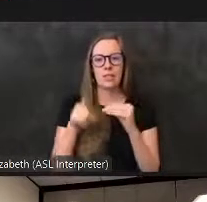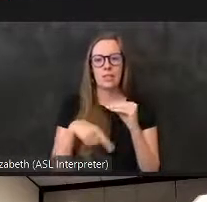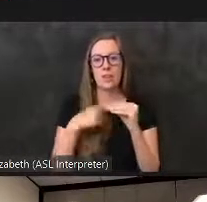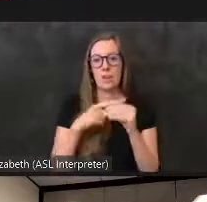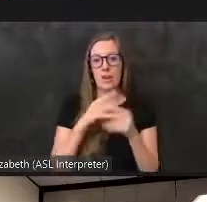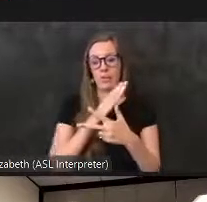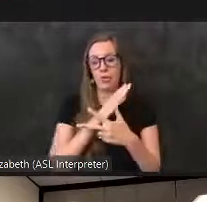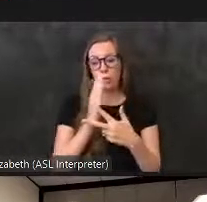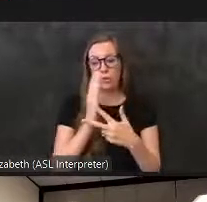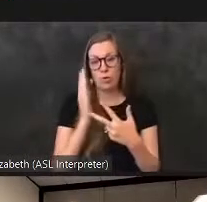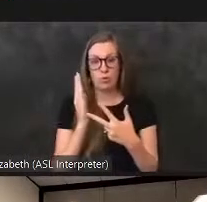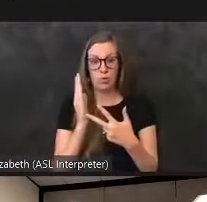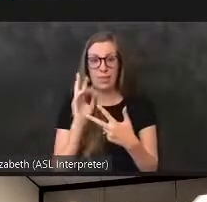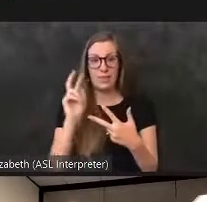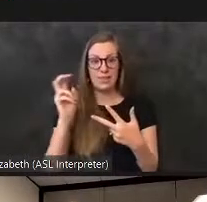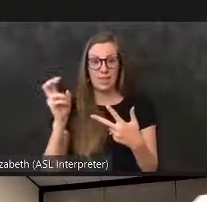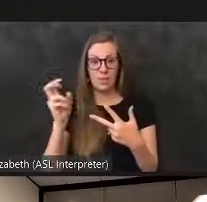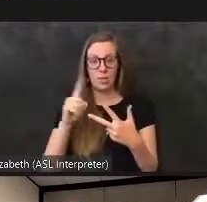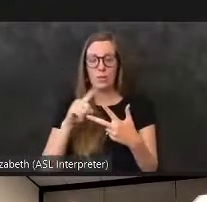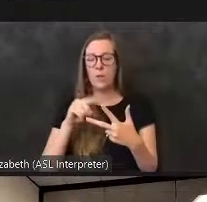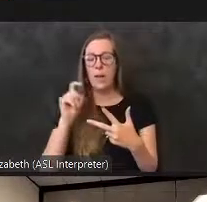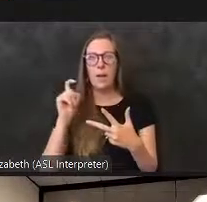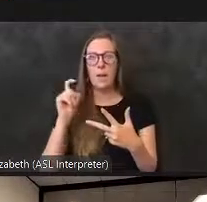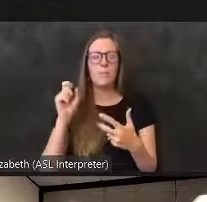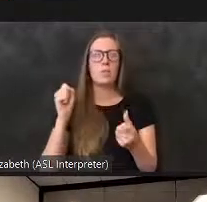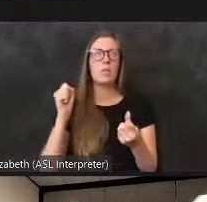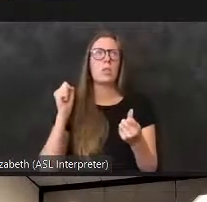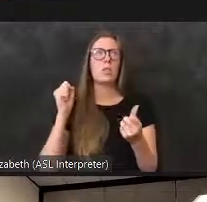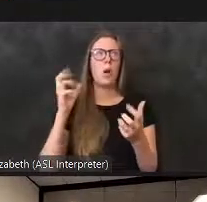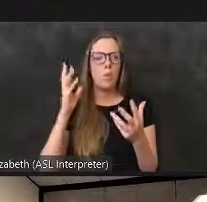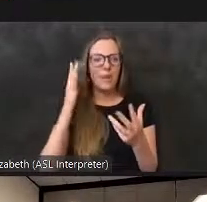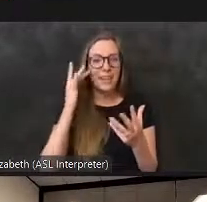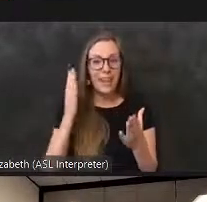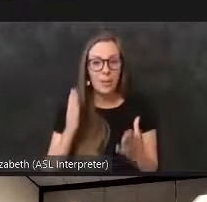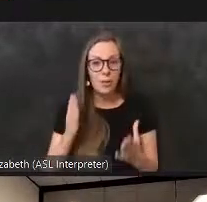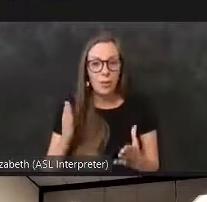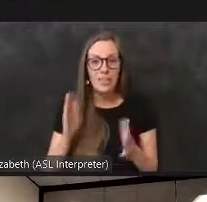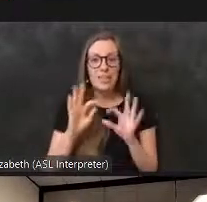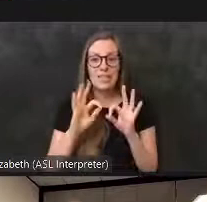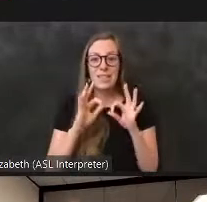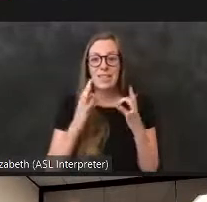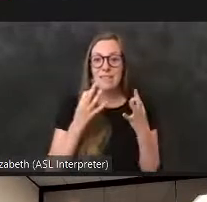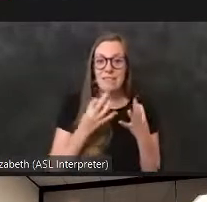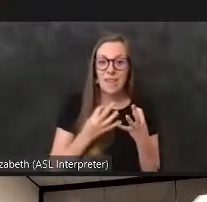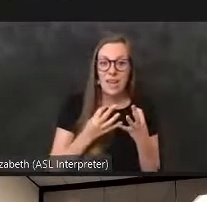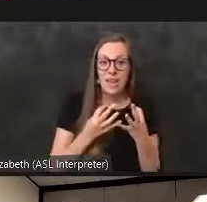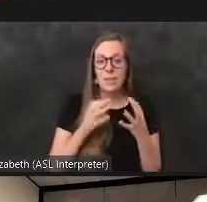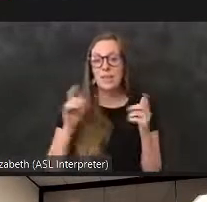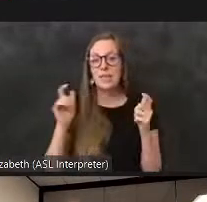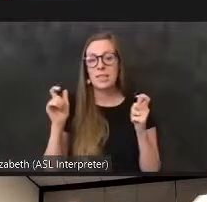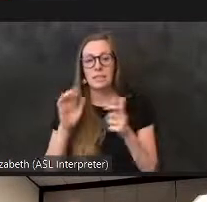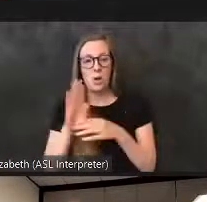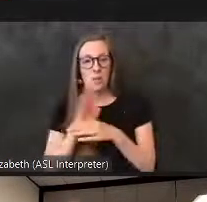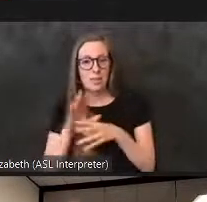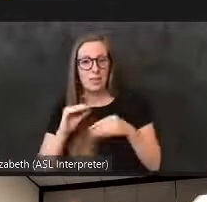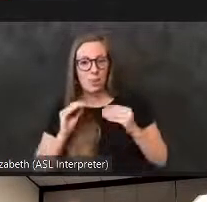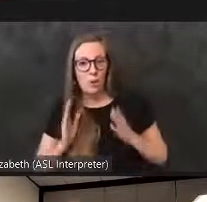a esas tres temas con respecto a millones de californianos, ambos. Familias y pequeños dueños de negocios.